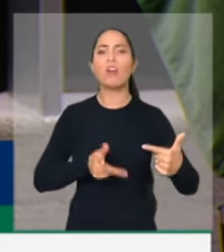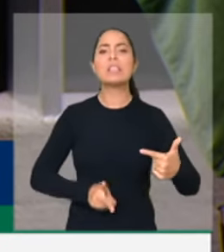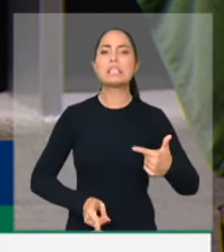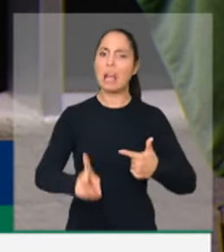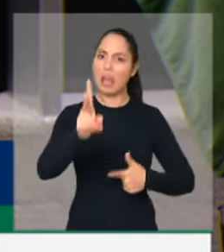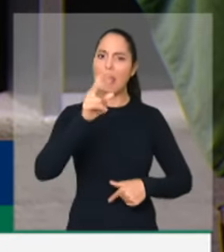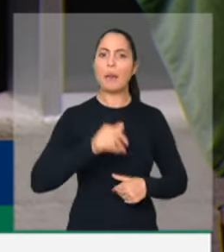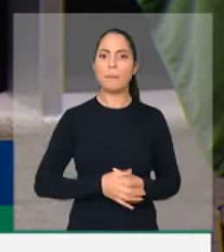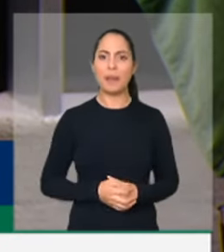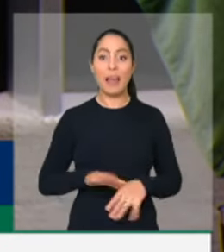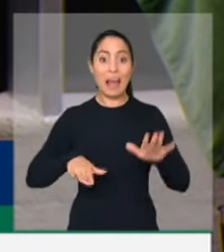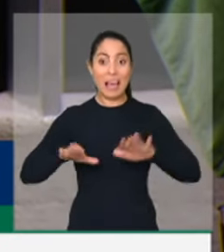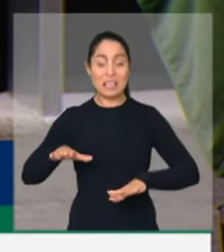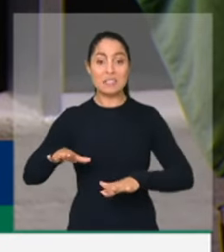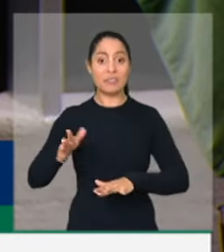PRISÃO DOMICILIAR, SEJA O USO DE TORNOZELEIRA.... SEJA A